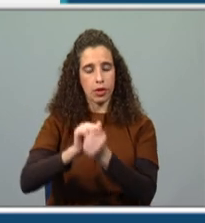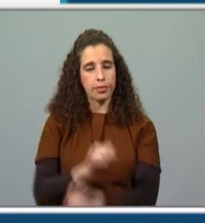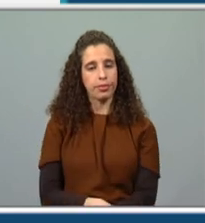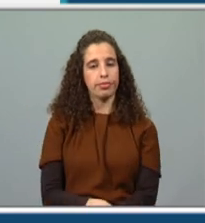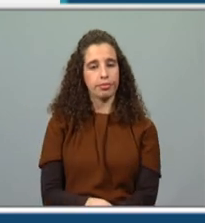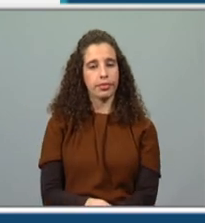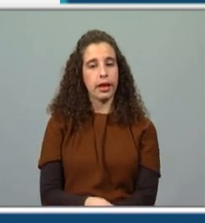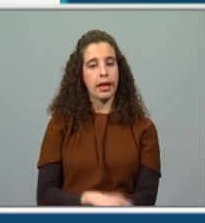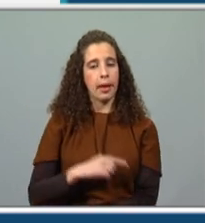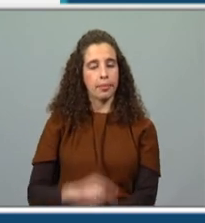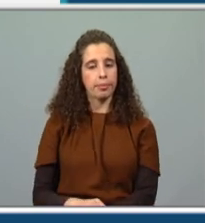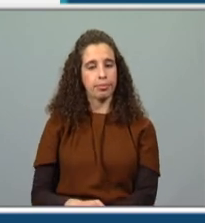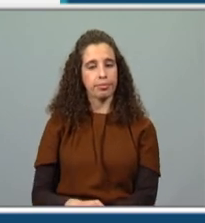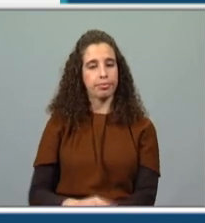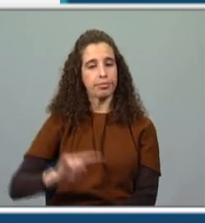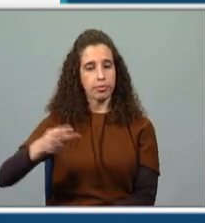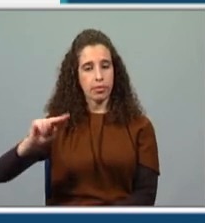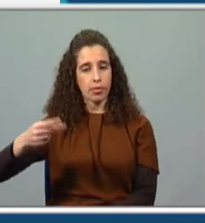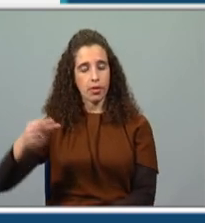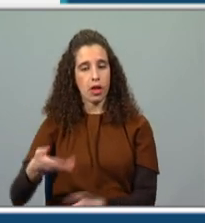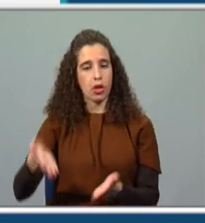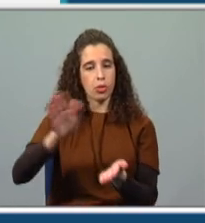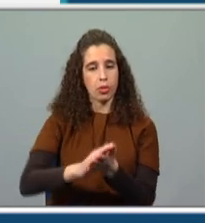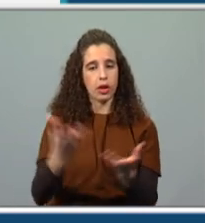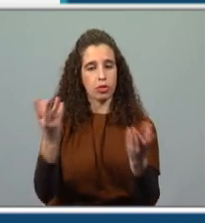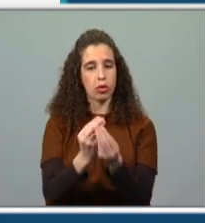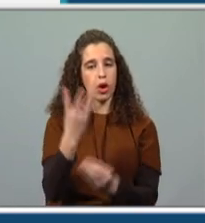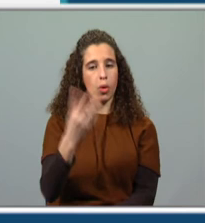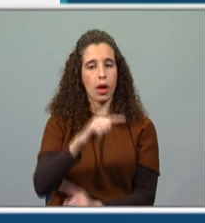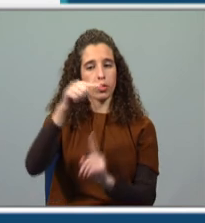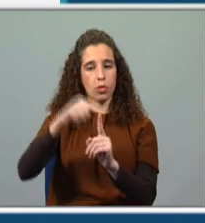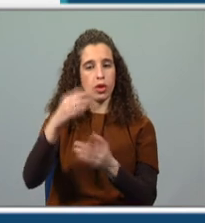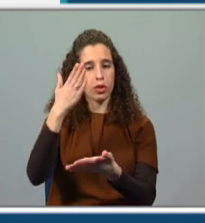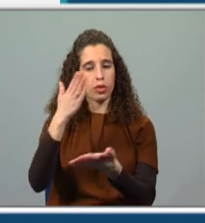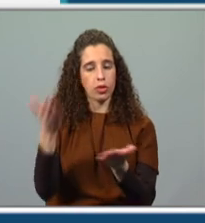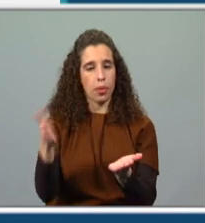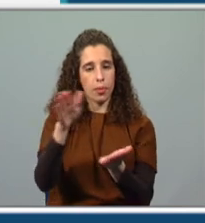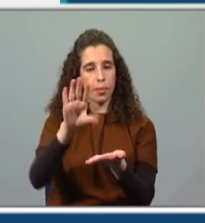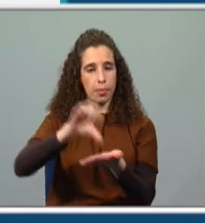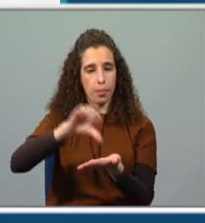alternadamente dobrar e juntar quatro pontas ao meio agrafar as pontas 交替折疊並加入四個以半釘結束